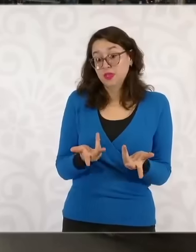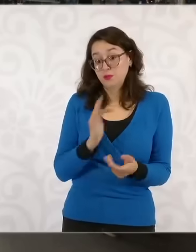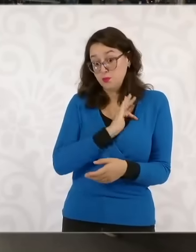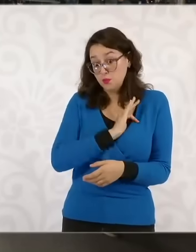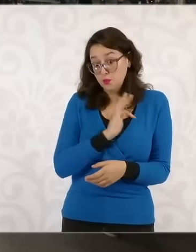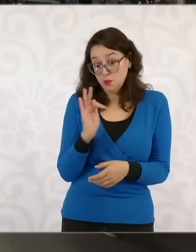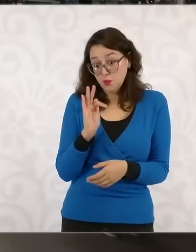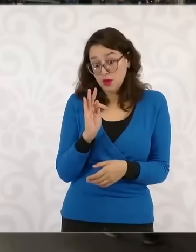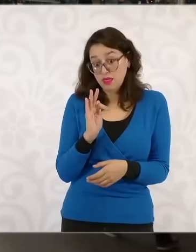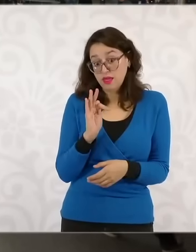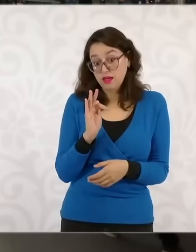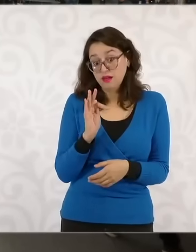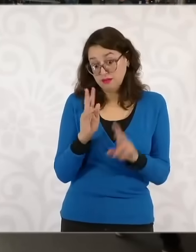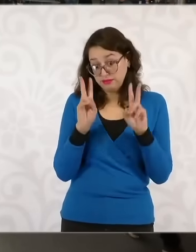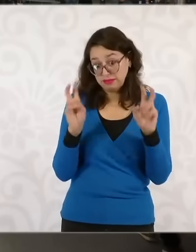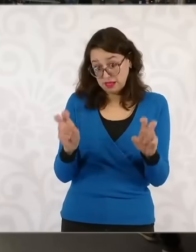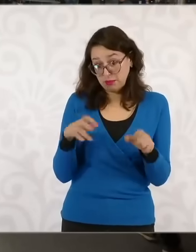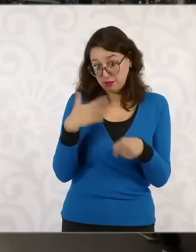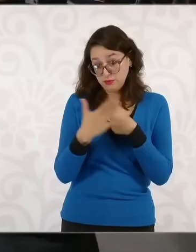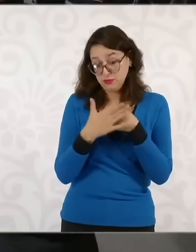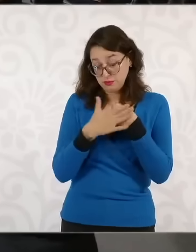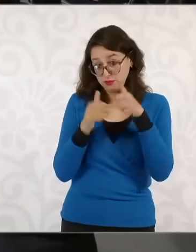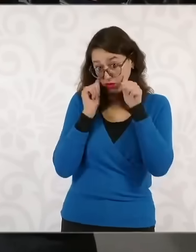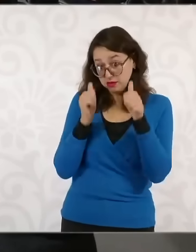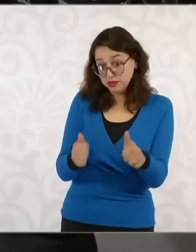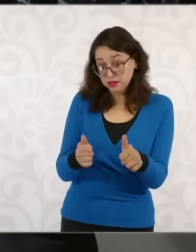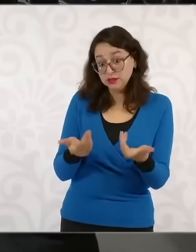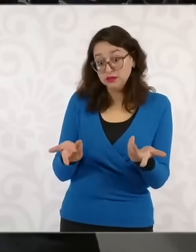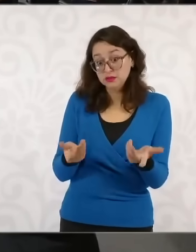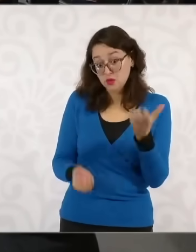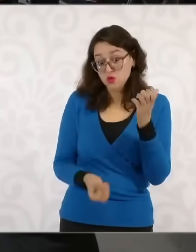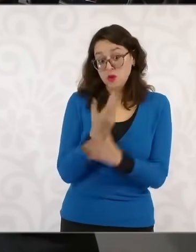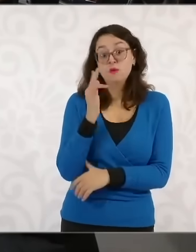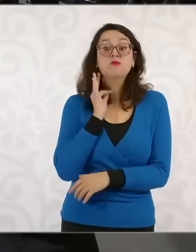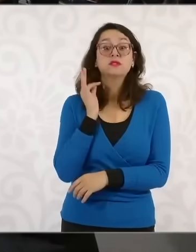tomar en cuenta también como uno de los asuntos relevantes ahora que llegue la nueva fiscal,